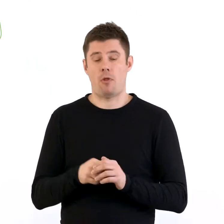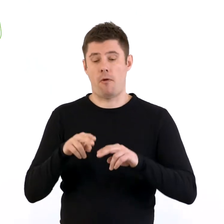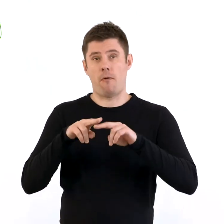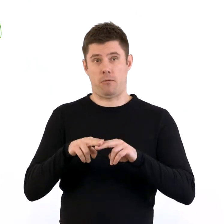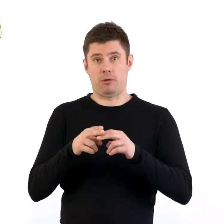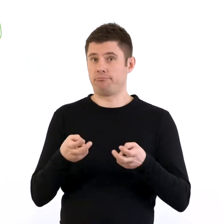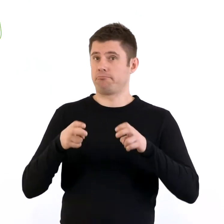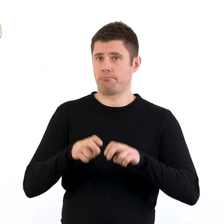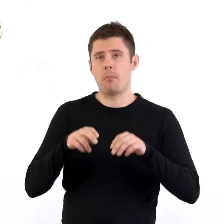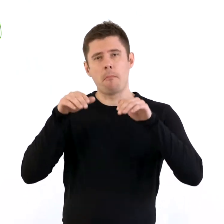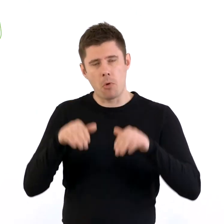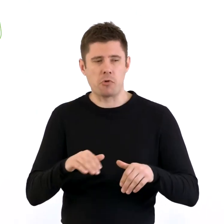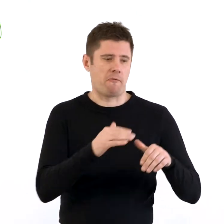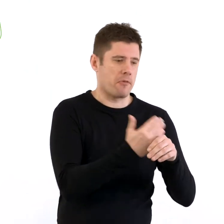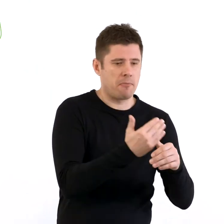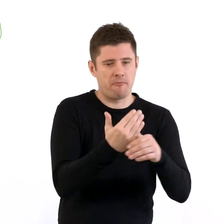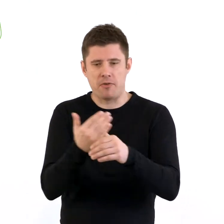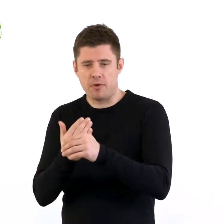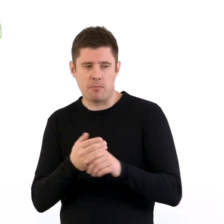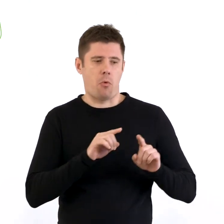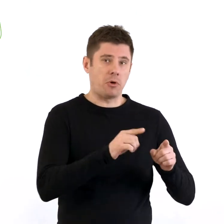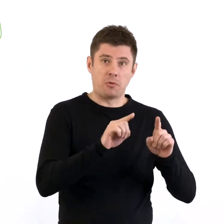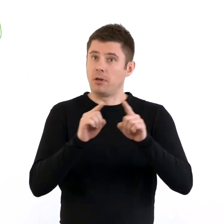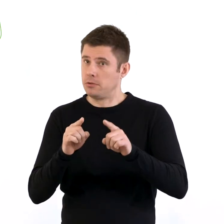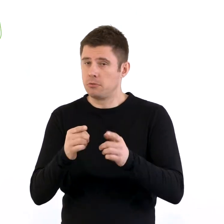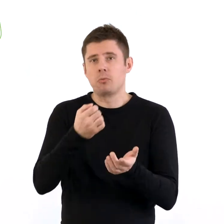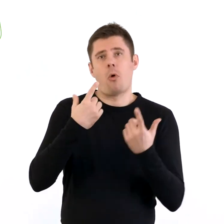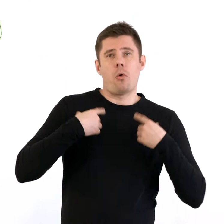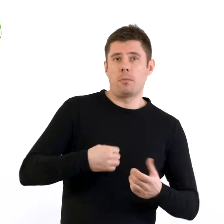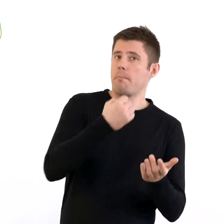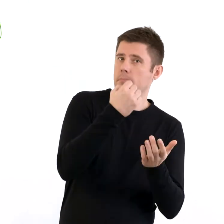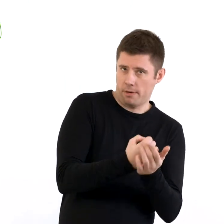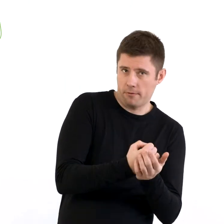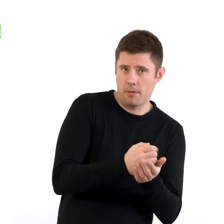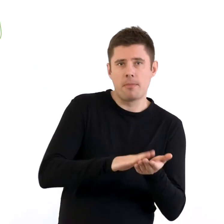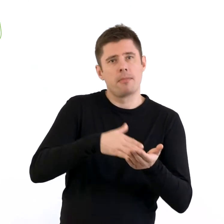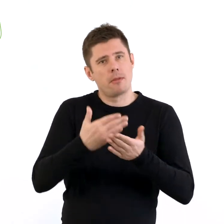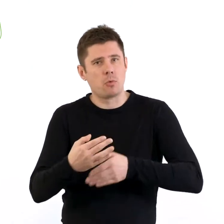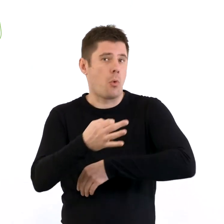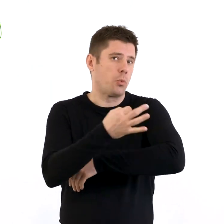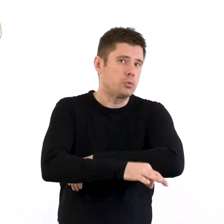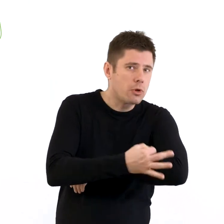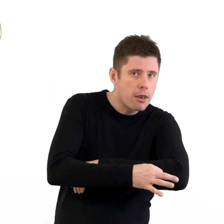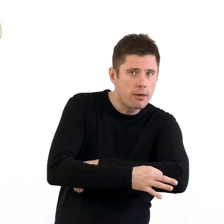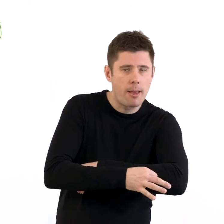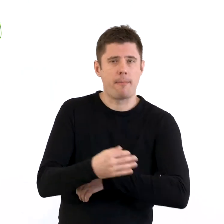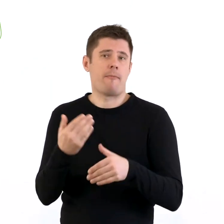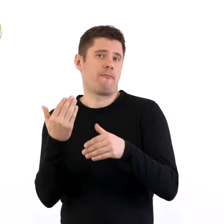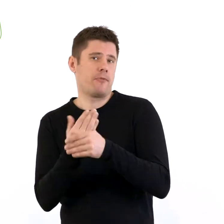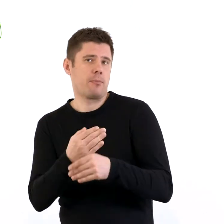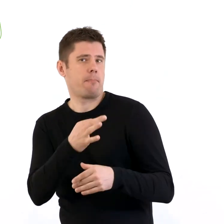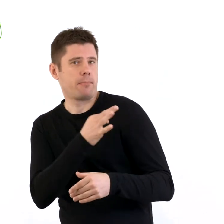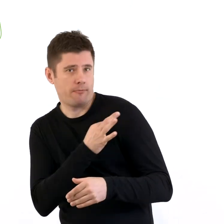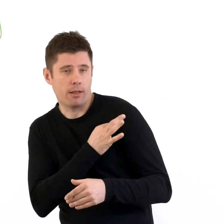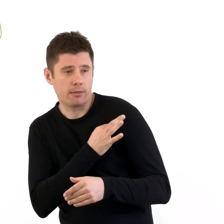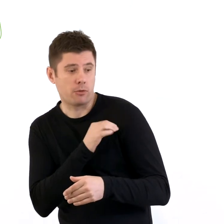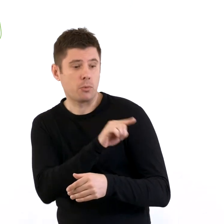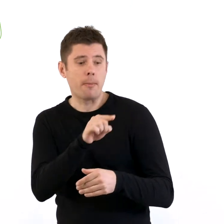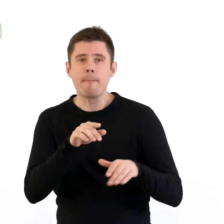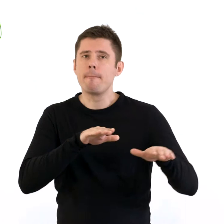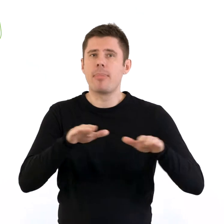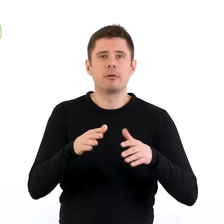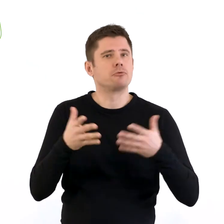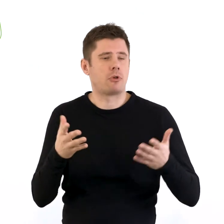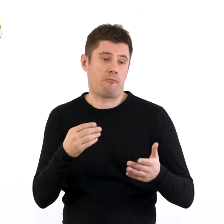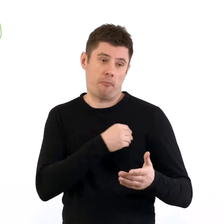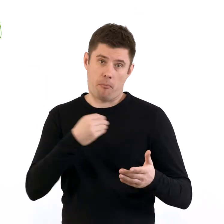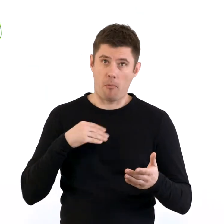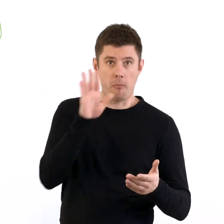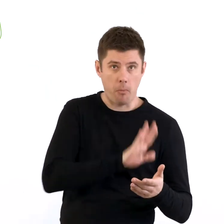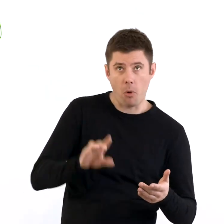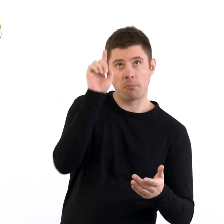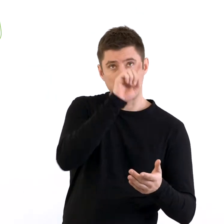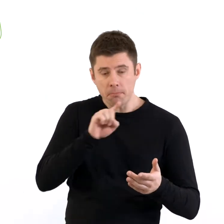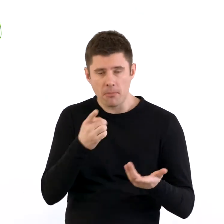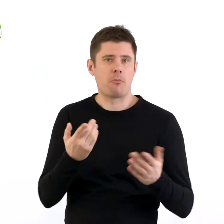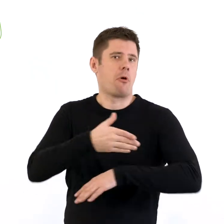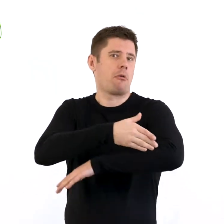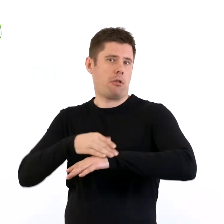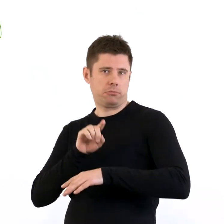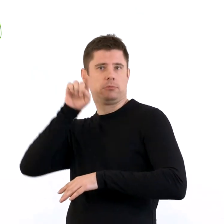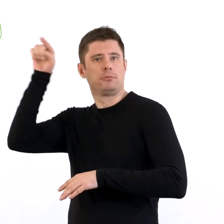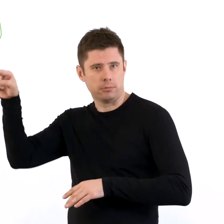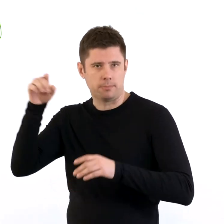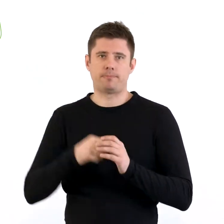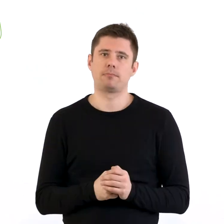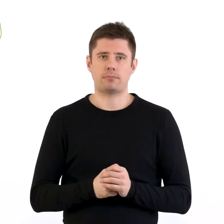Fundację może powołać również organizacja (np. uczelnia wyższa, firma prywatna), której siedziba mieści się w Polsce lub za granicą.